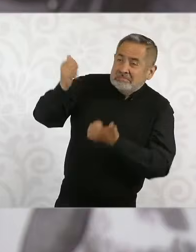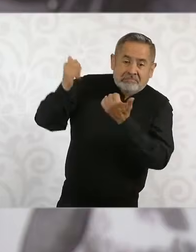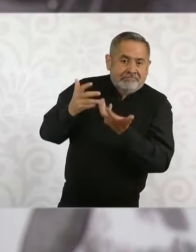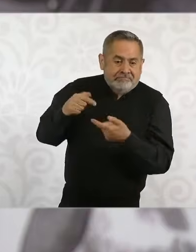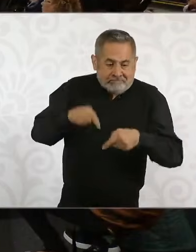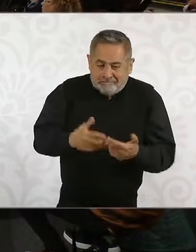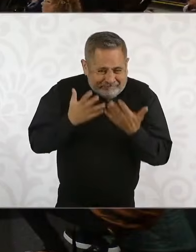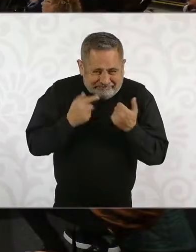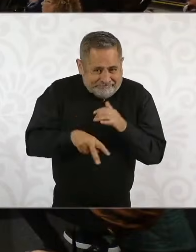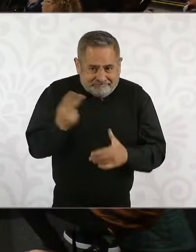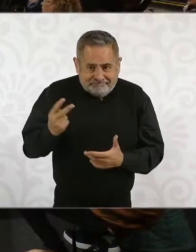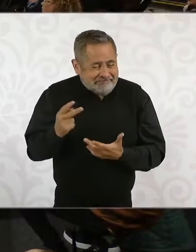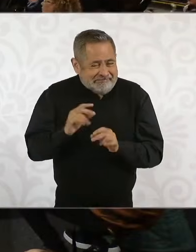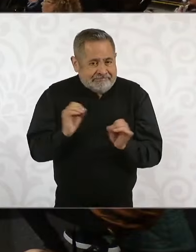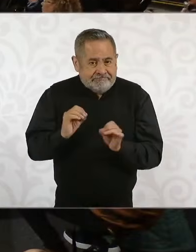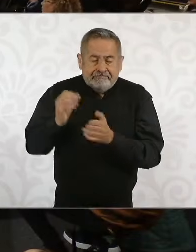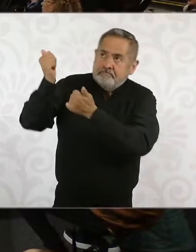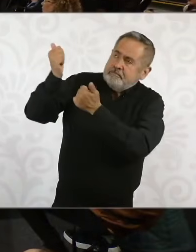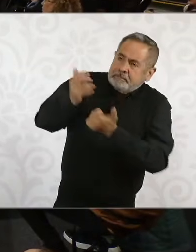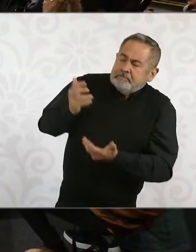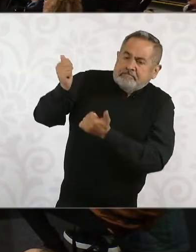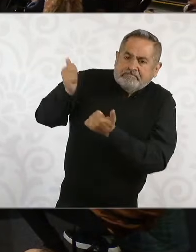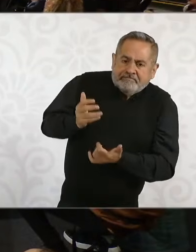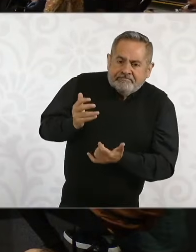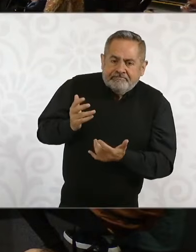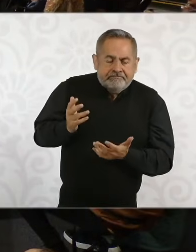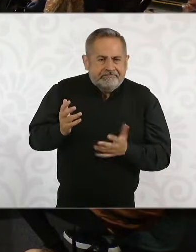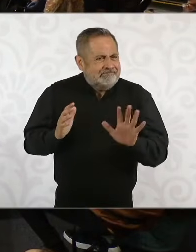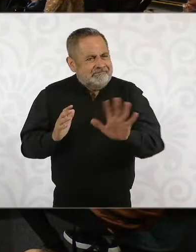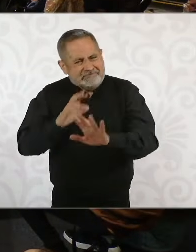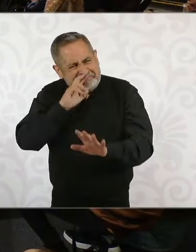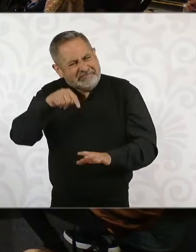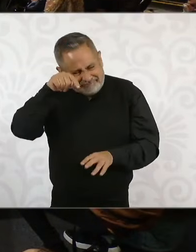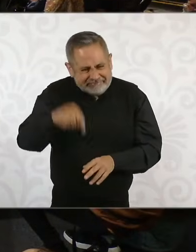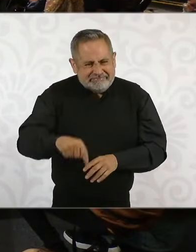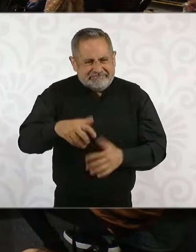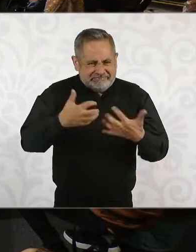y que estamos buscando tener solo innovación en México, sino mayor capacidad de respuesta y eh